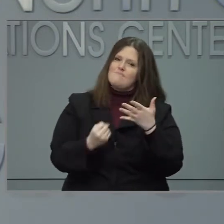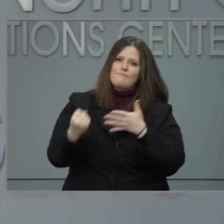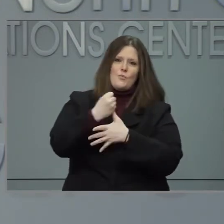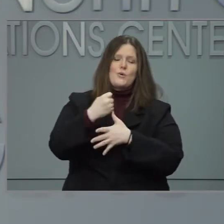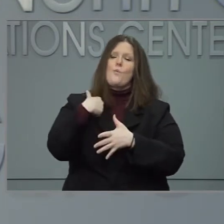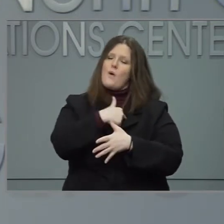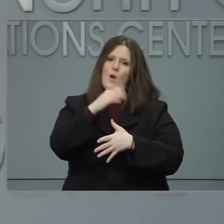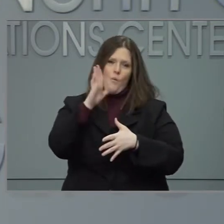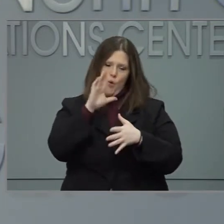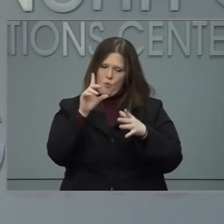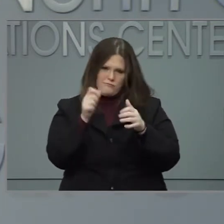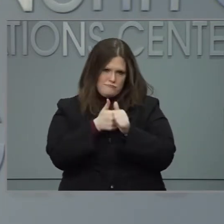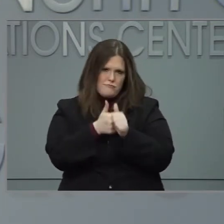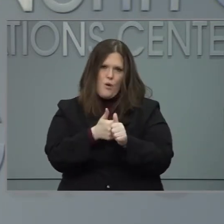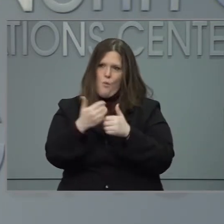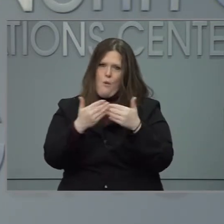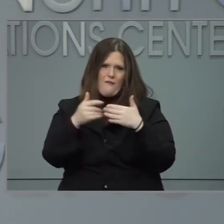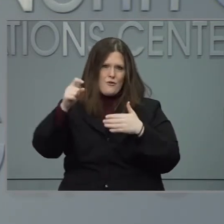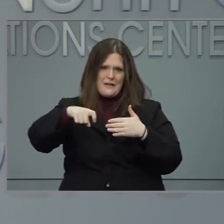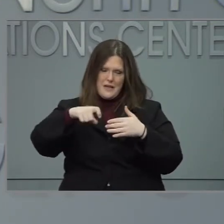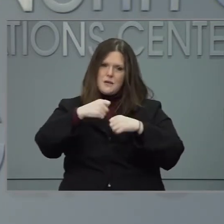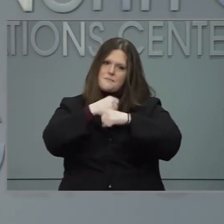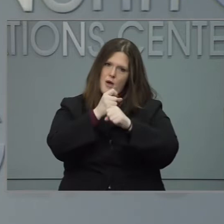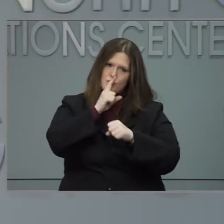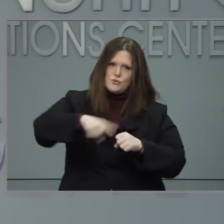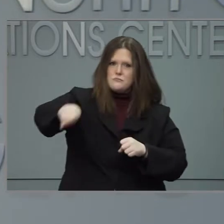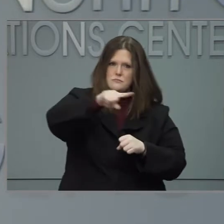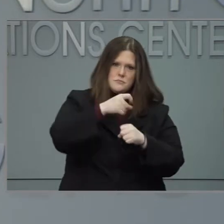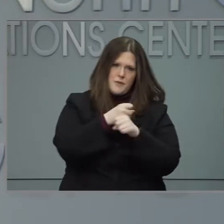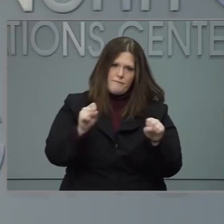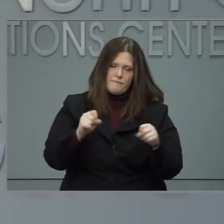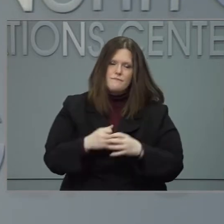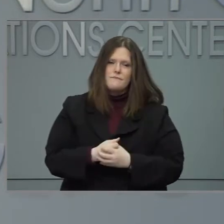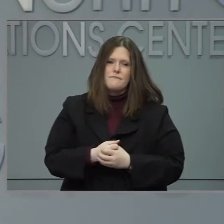que hacer para que esto suceda la siguiente por favor.